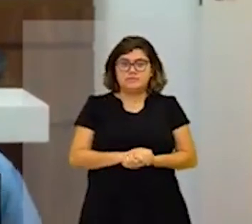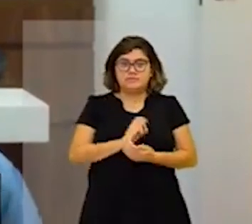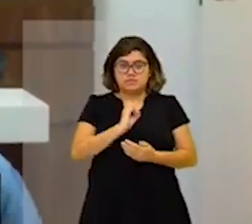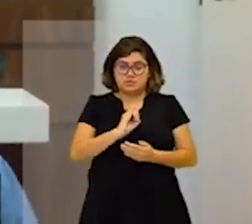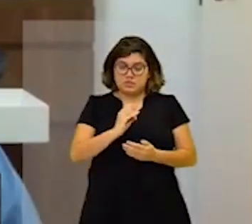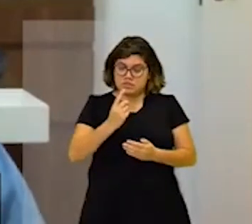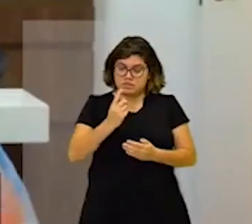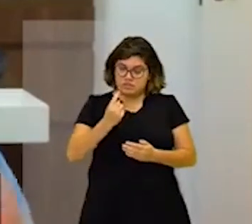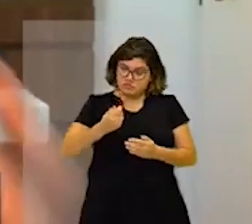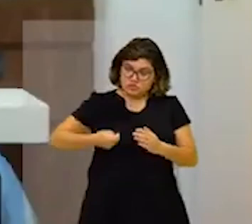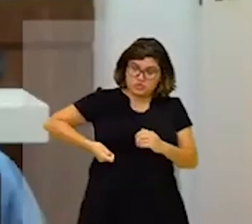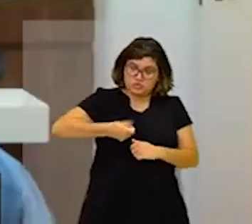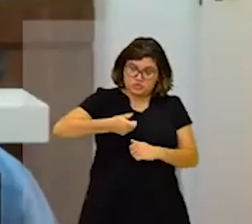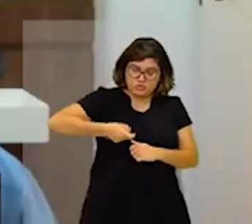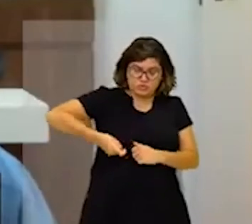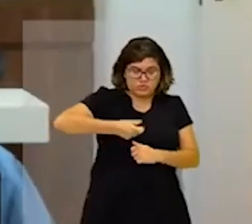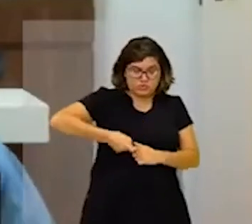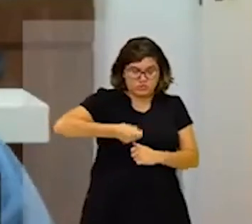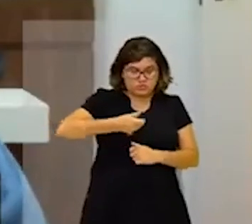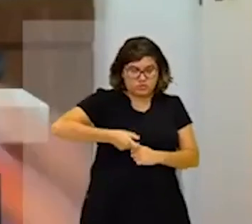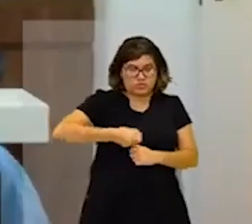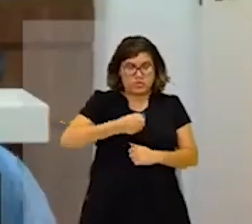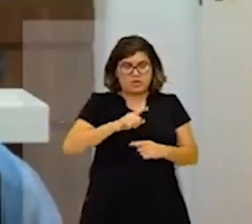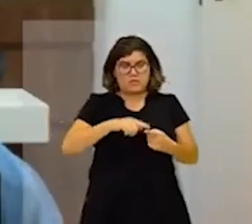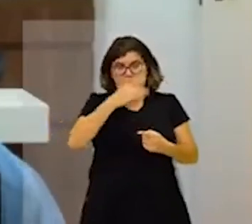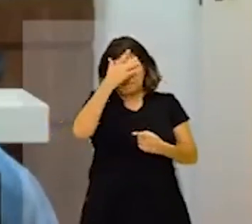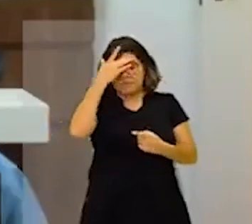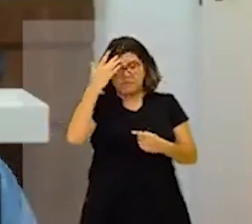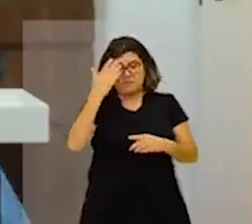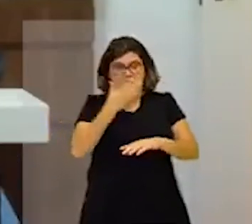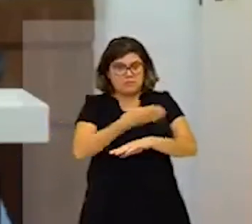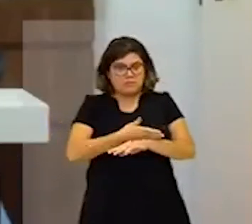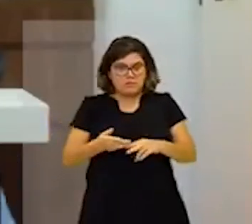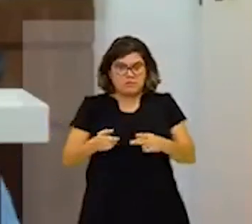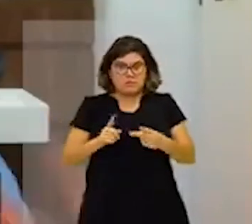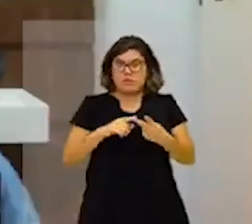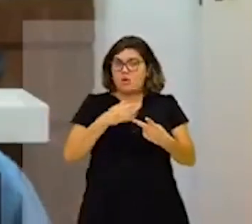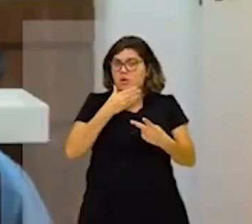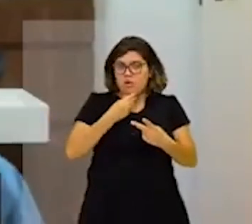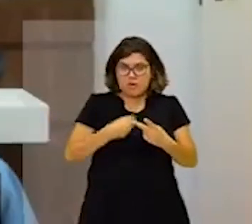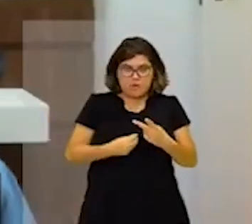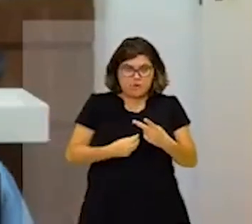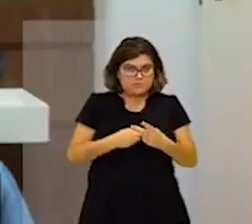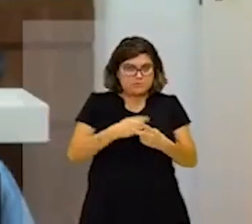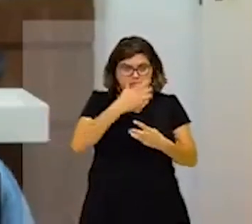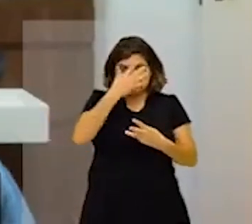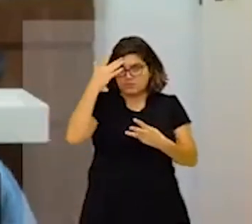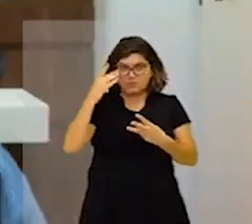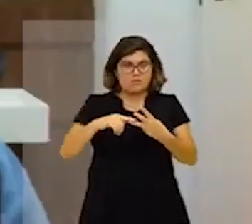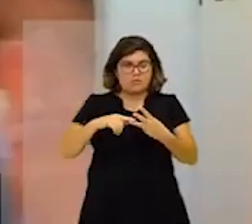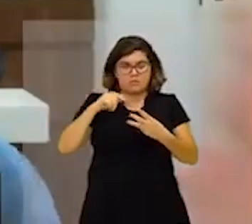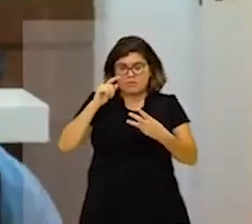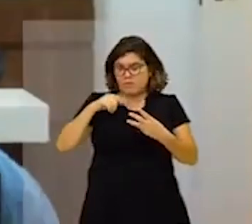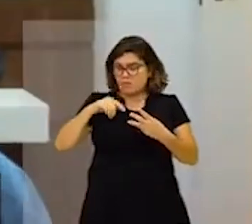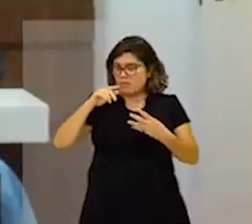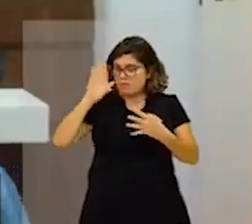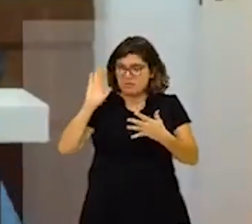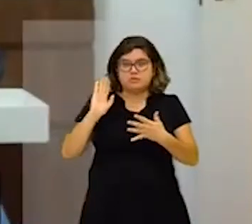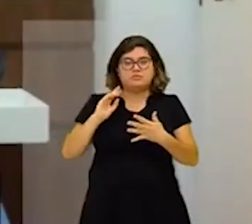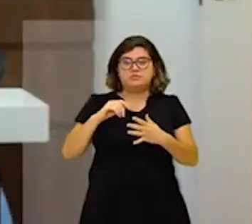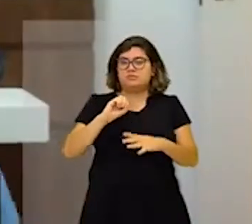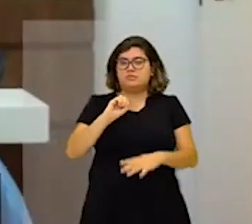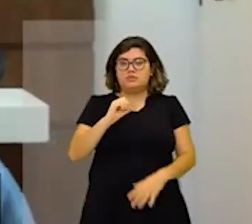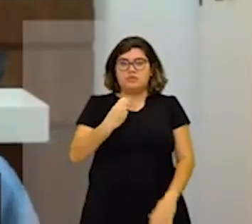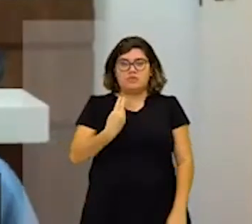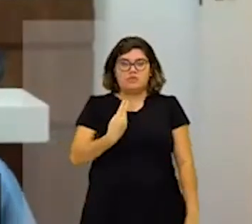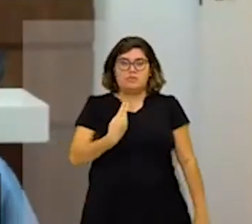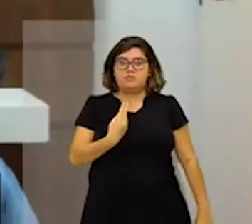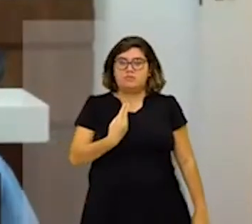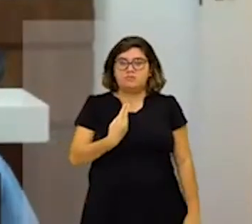foram pessoas brancas podem homem pessoas mais idosas por empinar sexualmente sempre